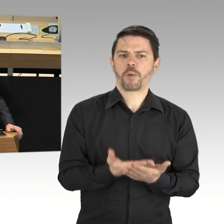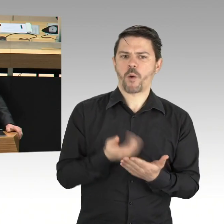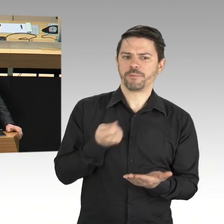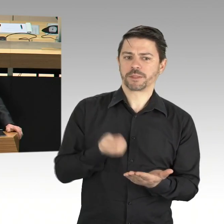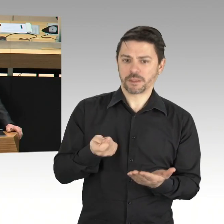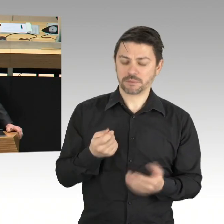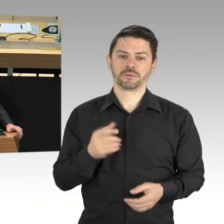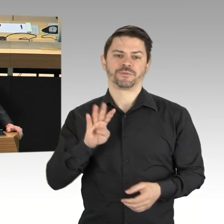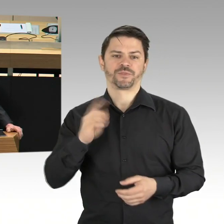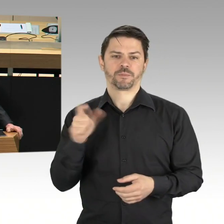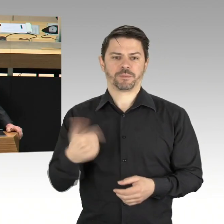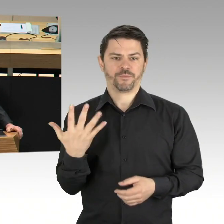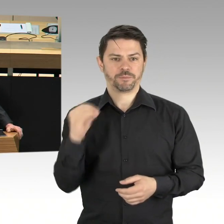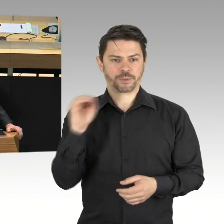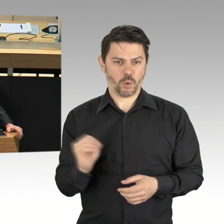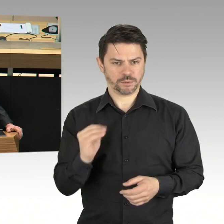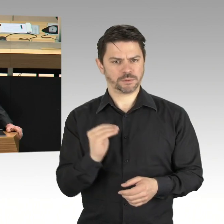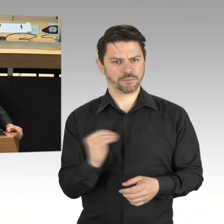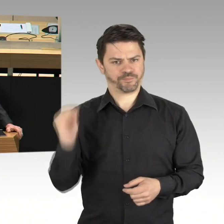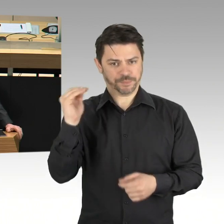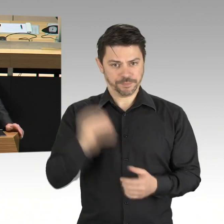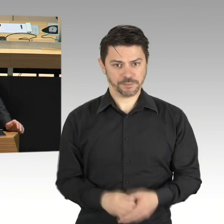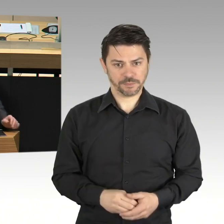hochgefährliche Entwicklung. Denn was bedeutet,